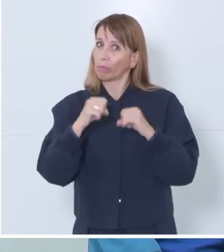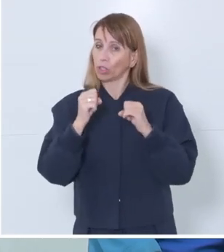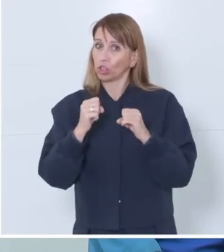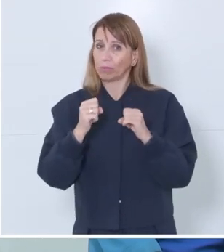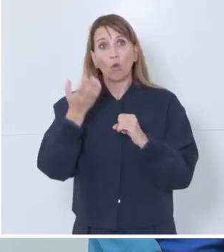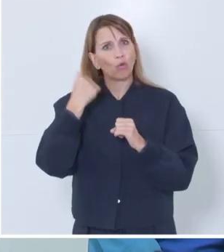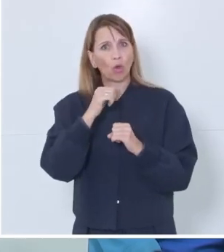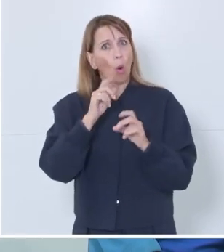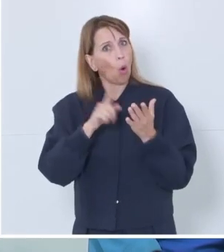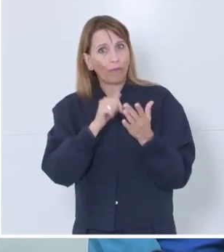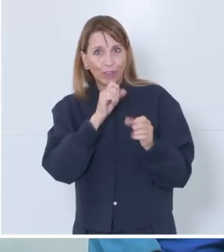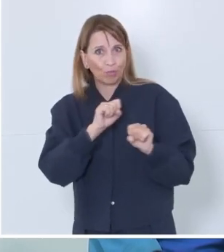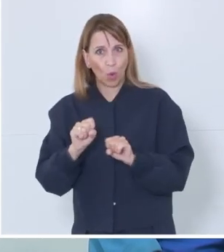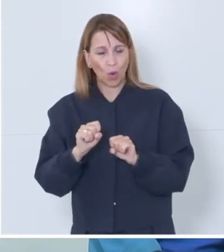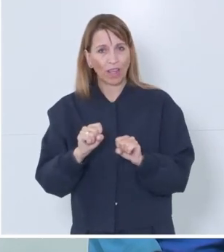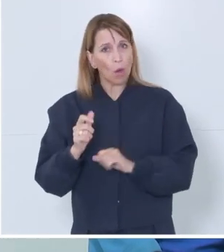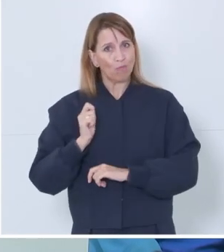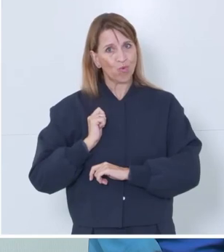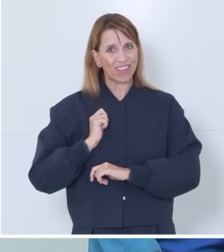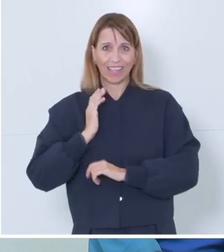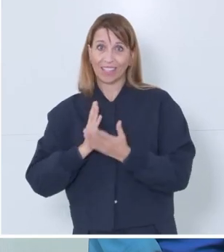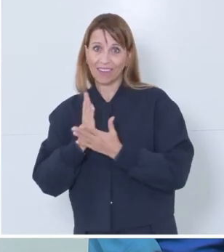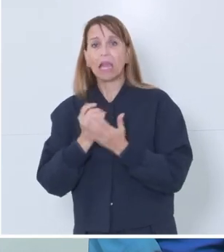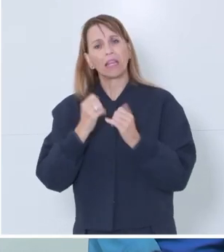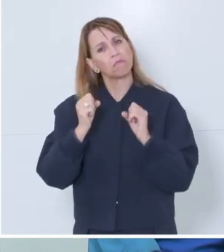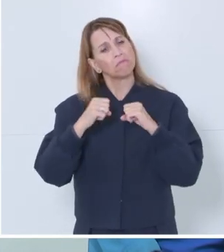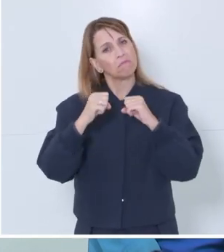Zukunft, dass wir alle Attraktivierungsschritte, ob es auch das Klimaticket beispielsweise in